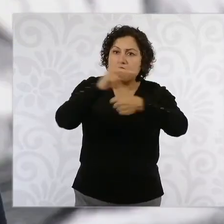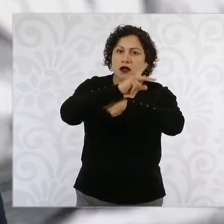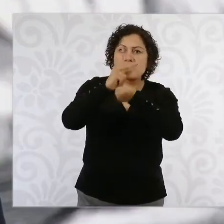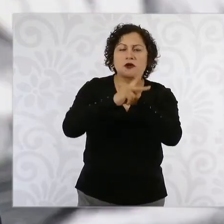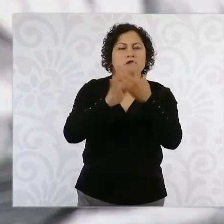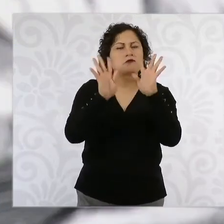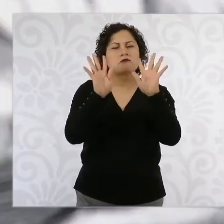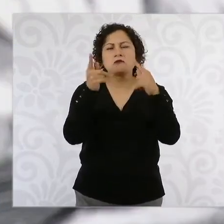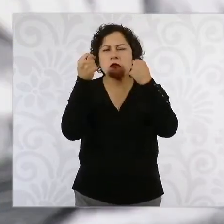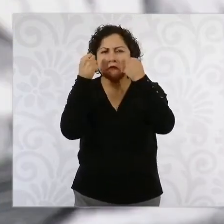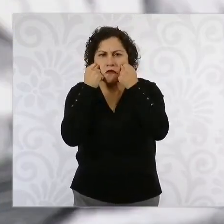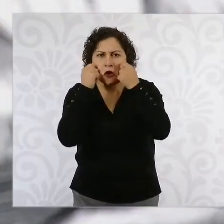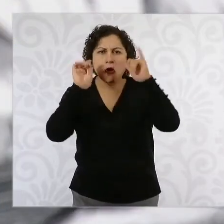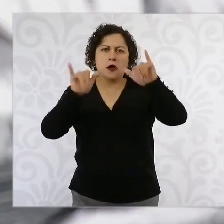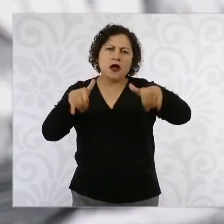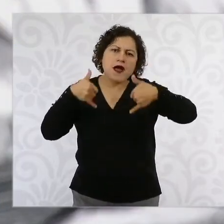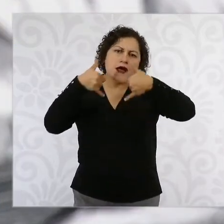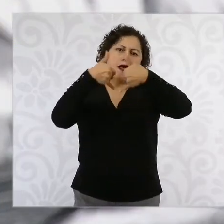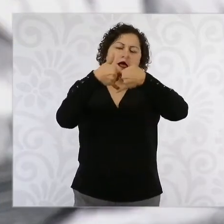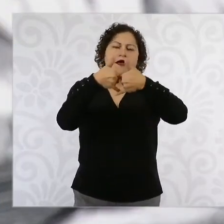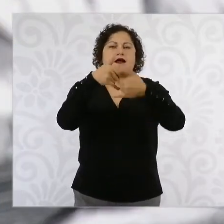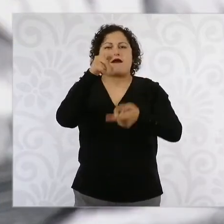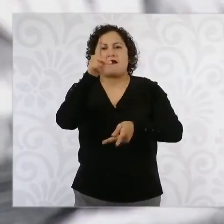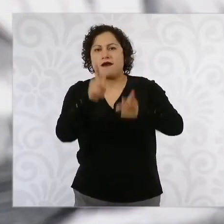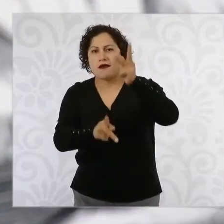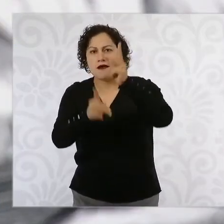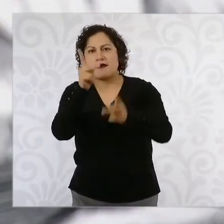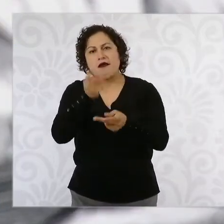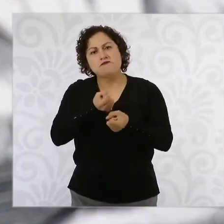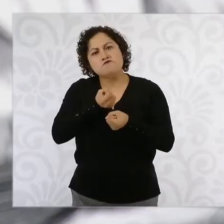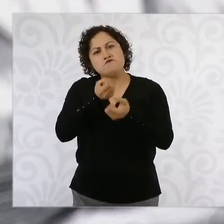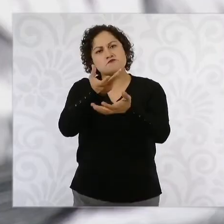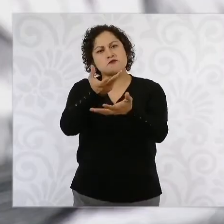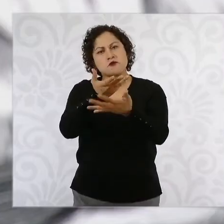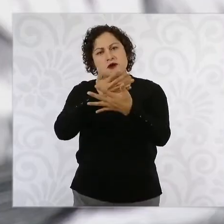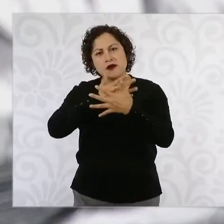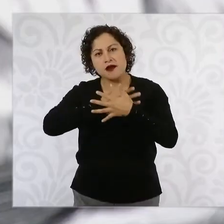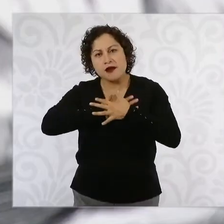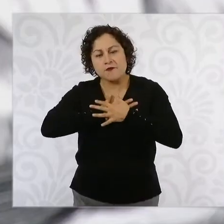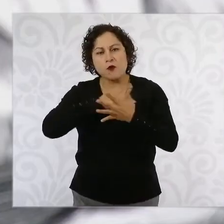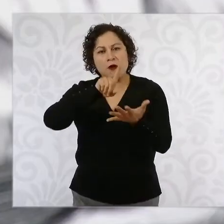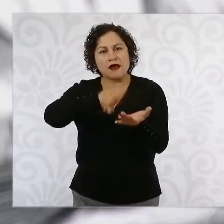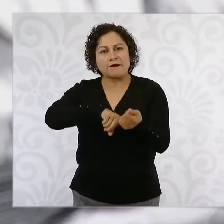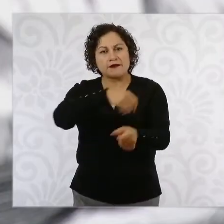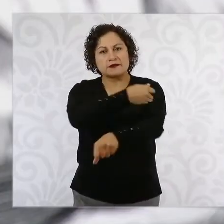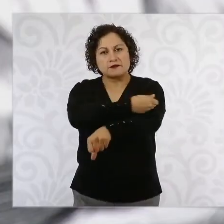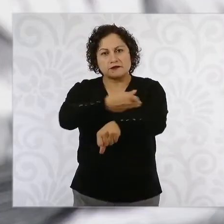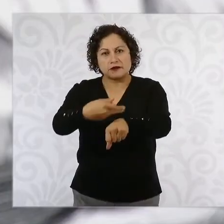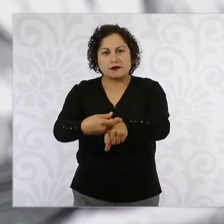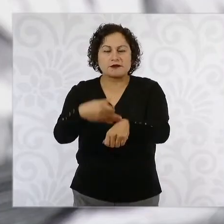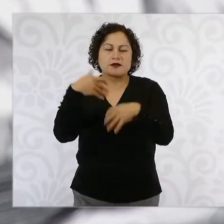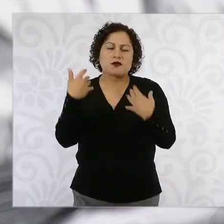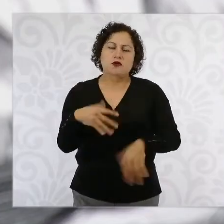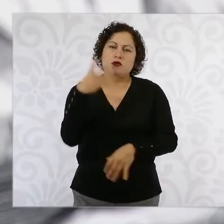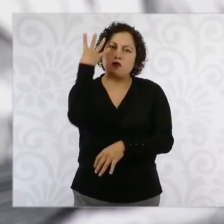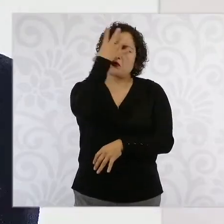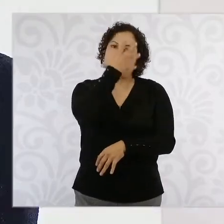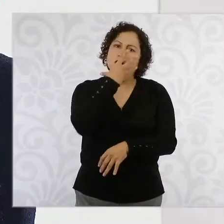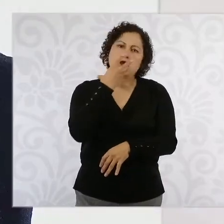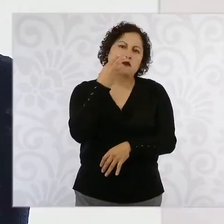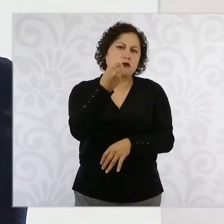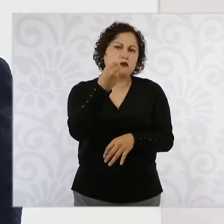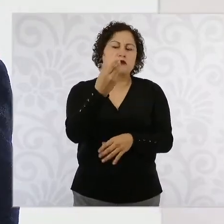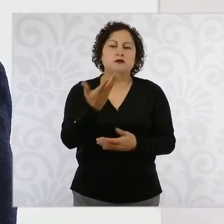que se hablen que se quieran que el amor familiar Pues es lo más hermoso que hay que se cuiden que